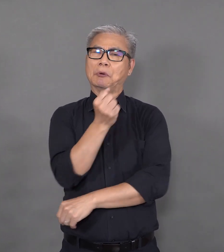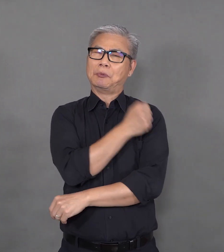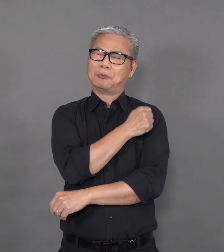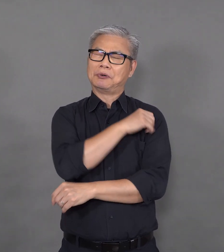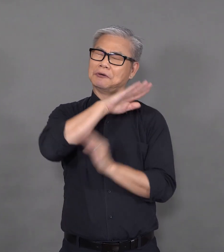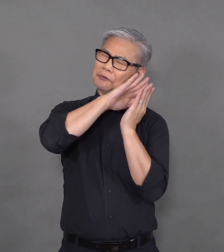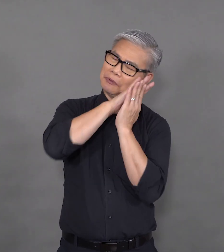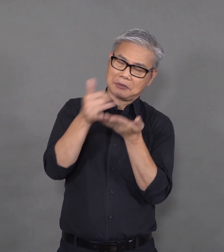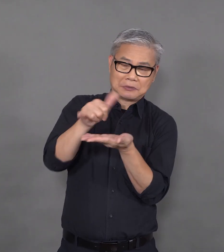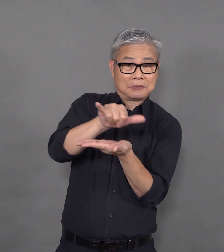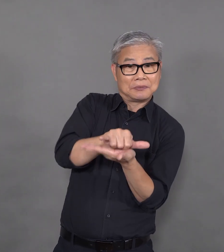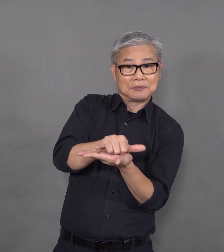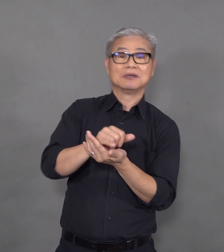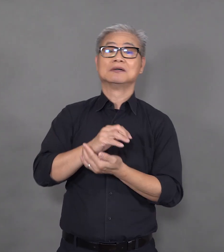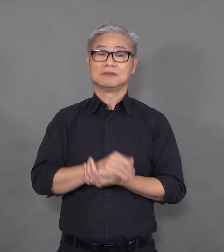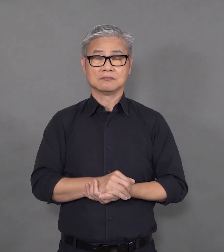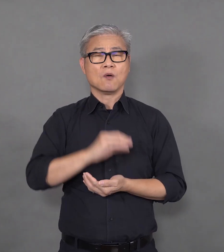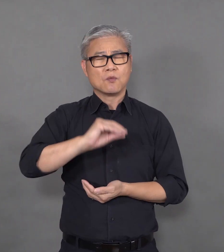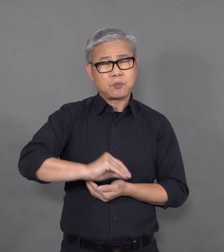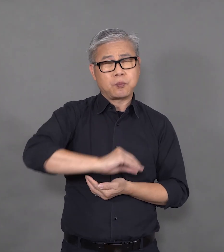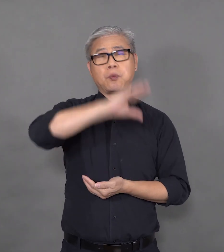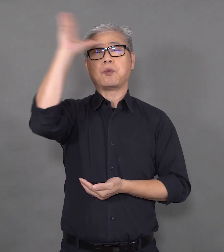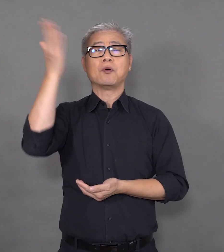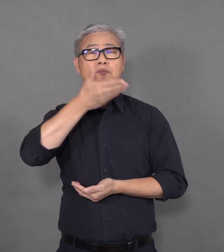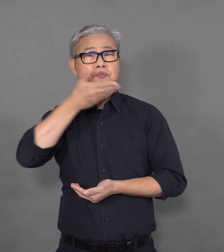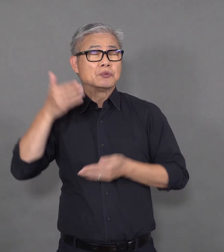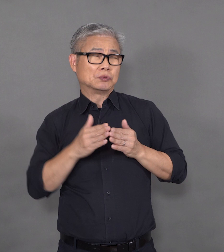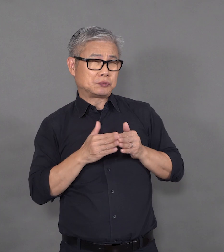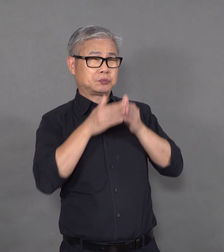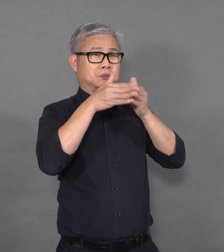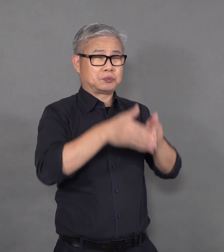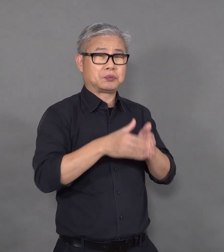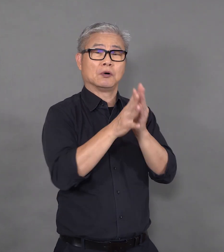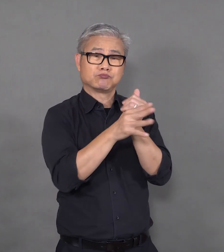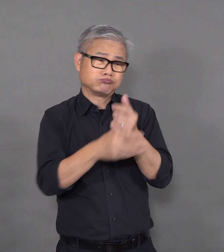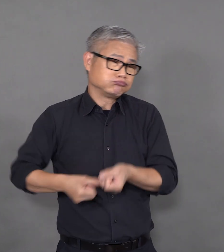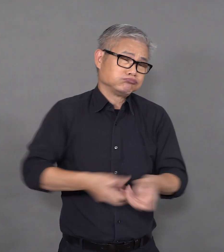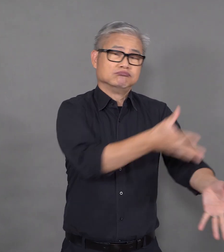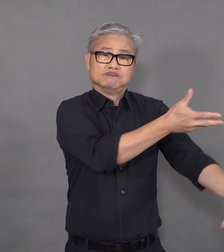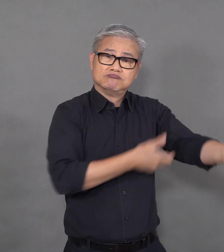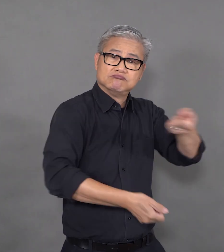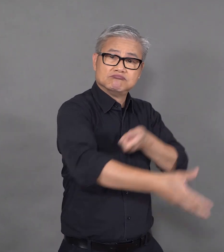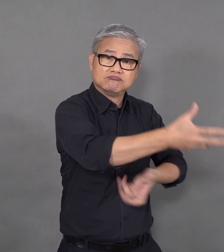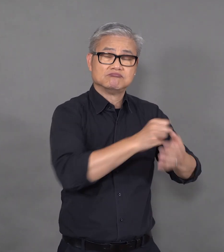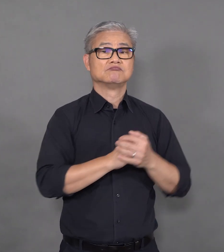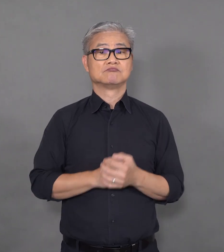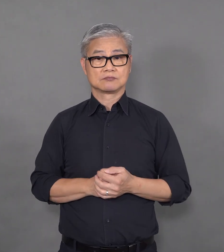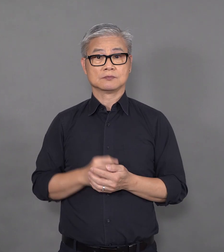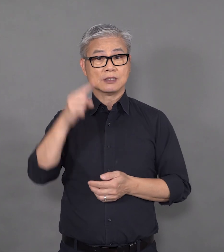倦極睡倒，天亮前又出海